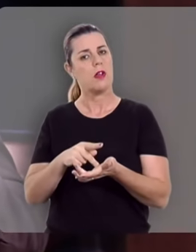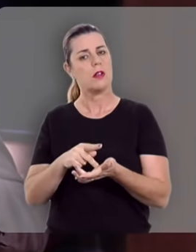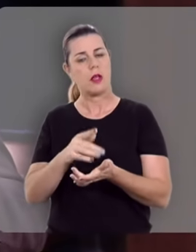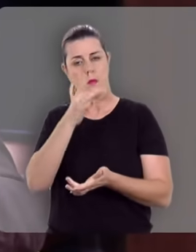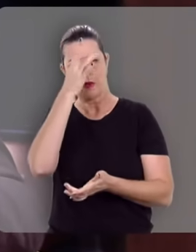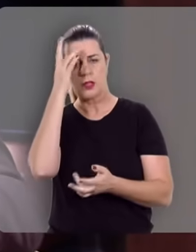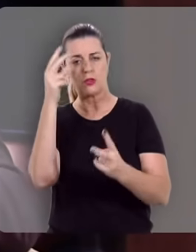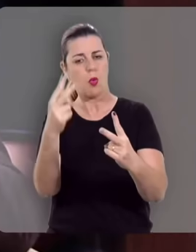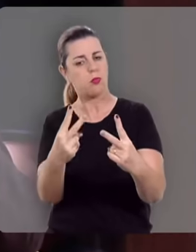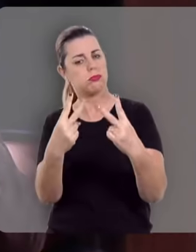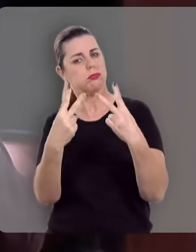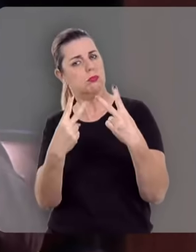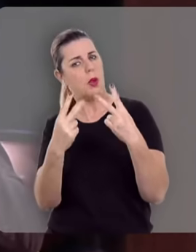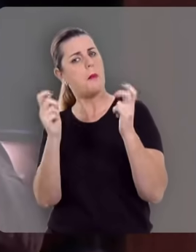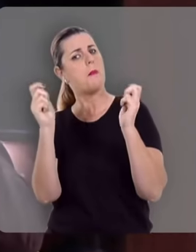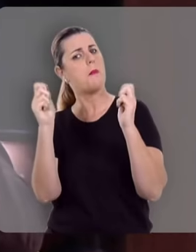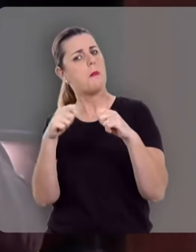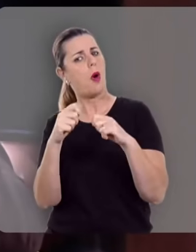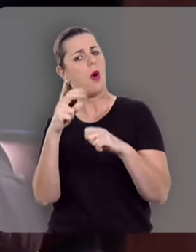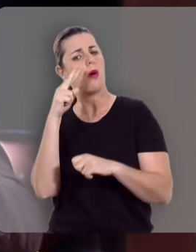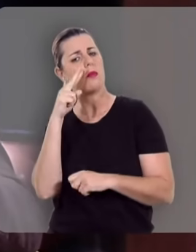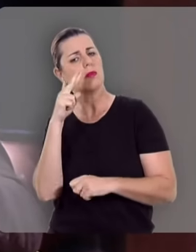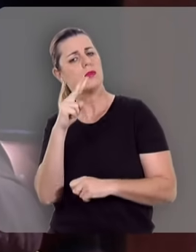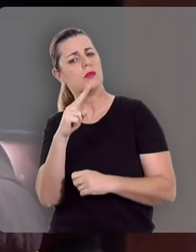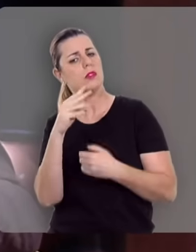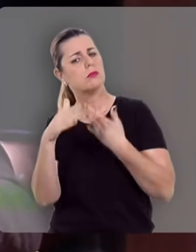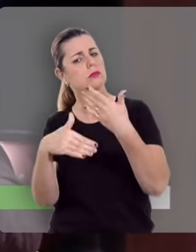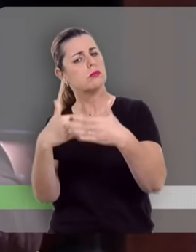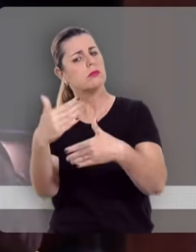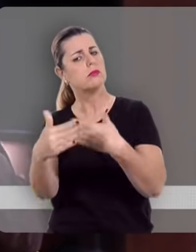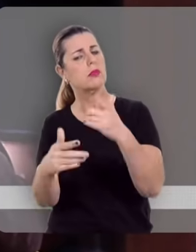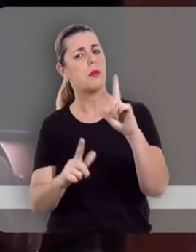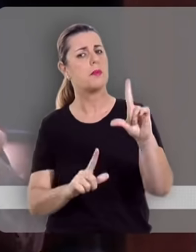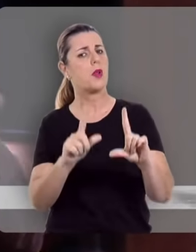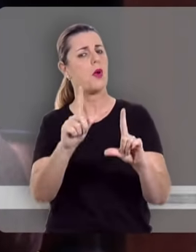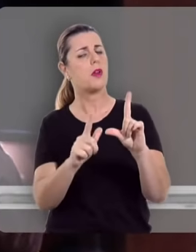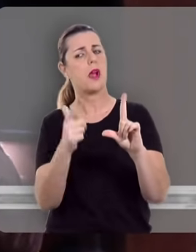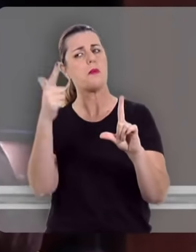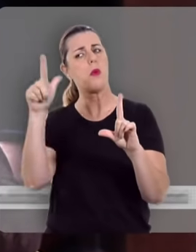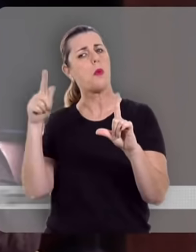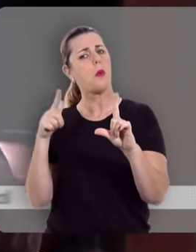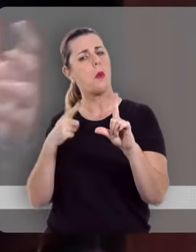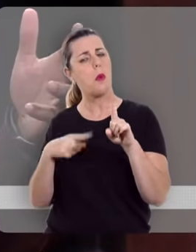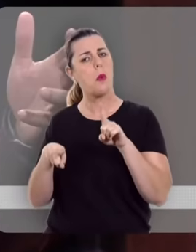é porque aquele que está nos acompanhando pode é assistir acompanhar esse programa